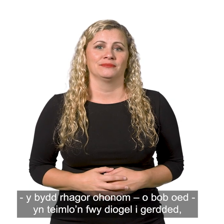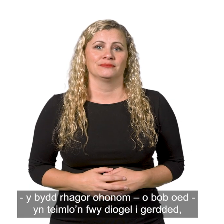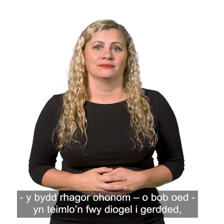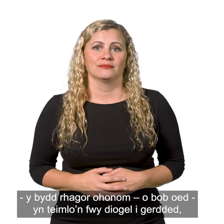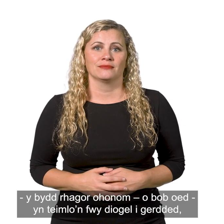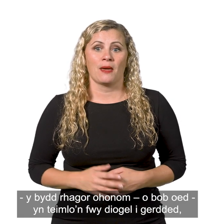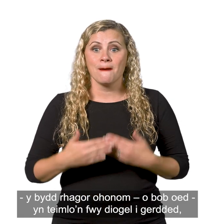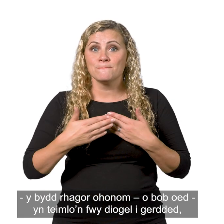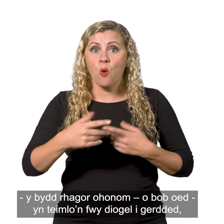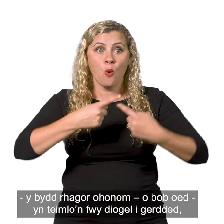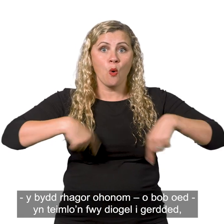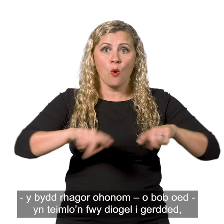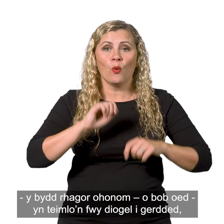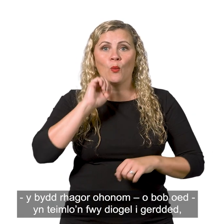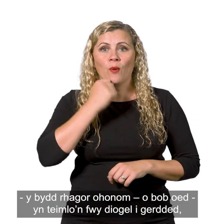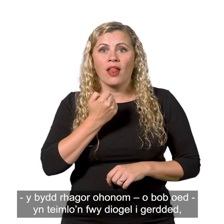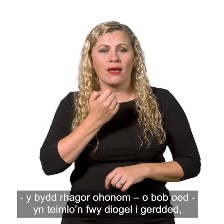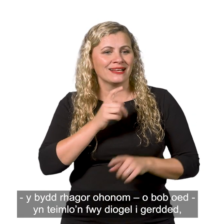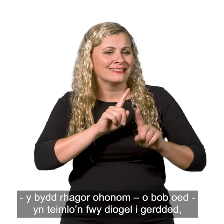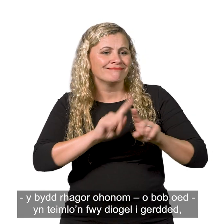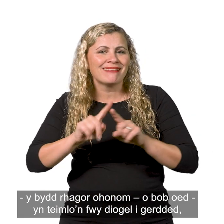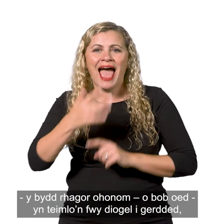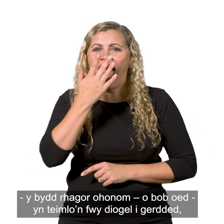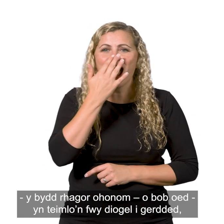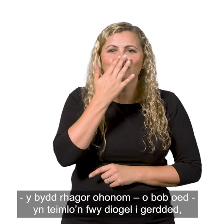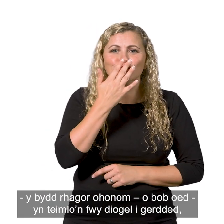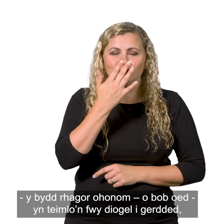y bydd rhagor ohonom – o bob oed – yn teimlo’n fwy diogel i gerdded,